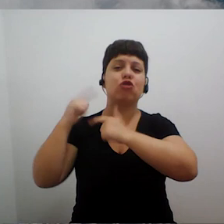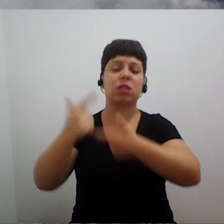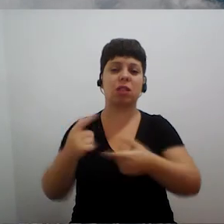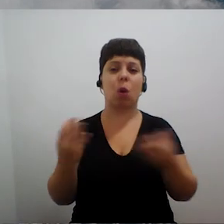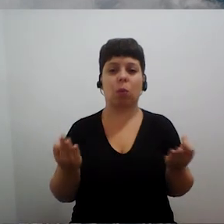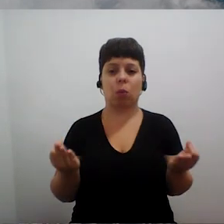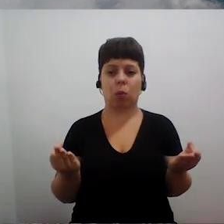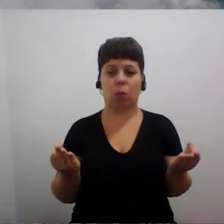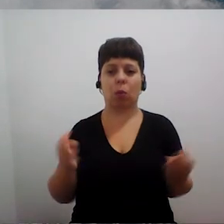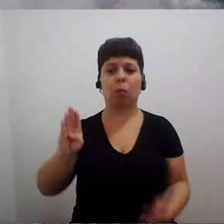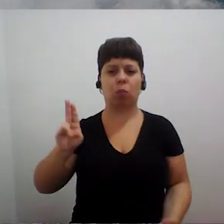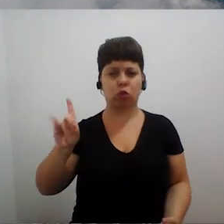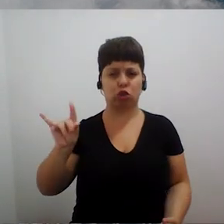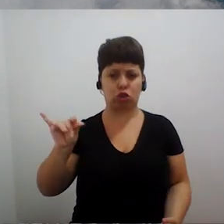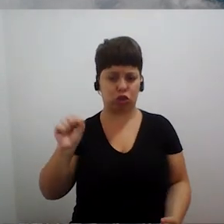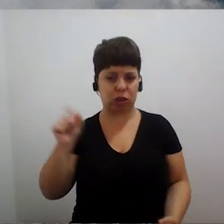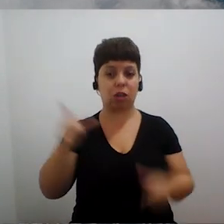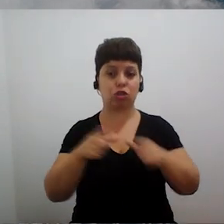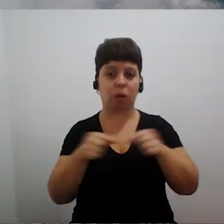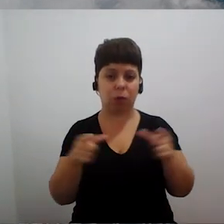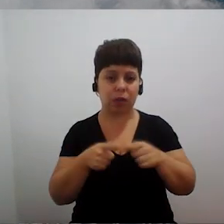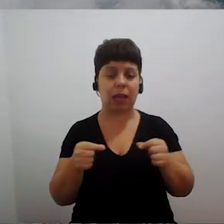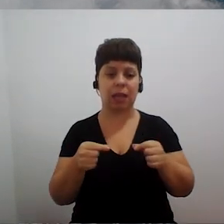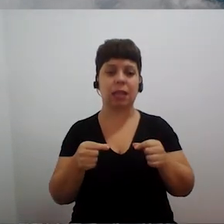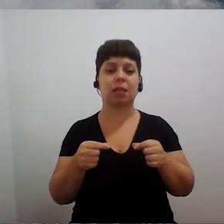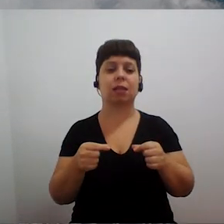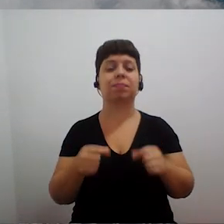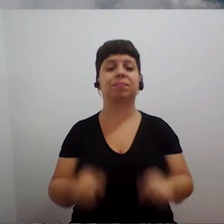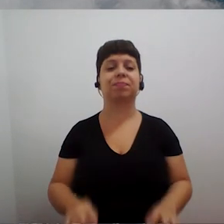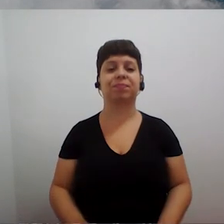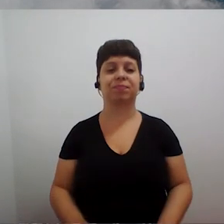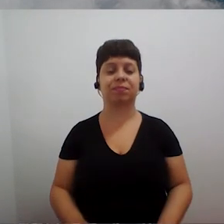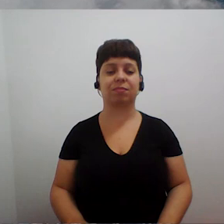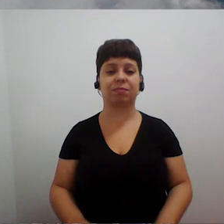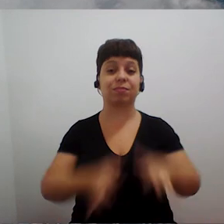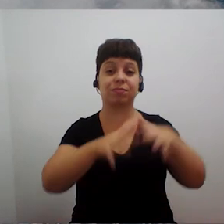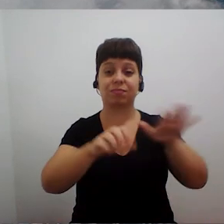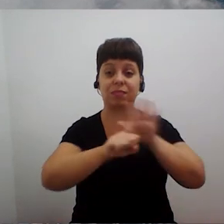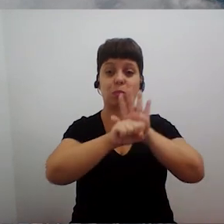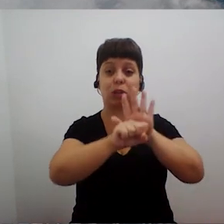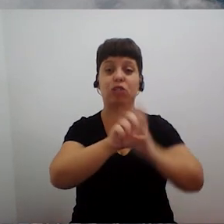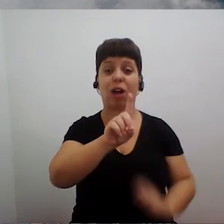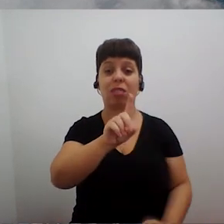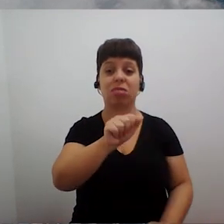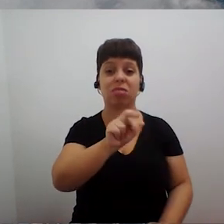do país que inspira reflexões transcendentais acerca da vida, o oceano simboliza o Dharma ou seja